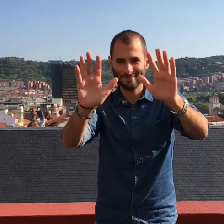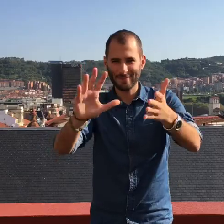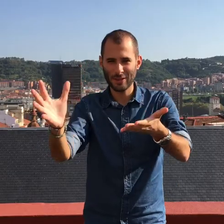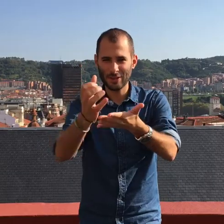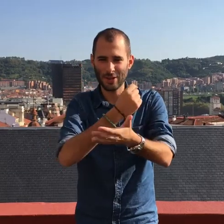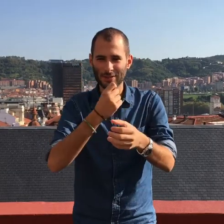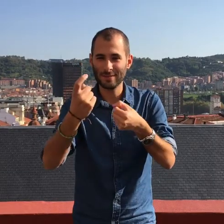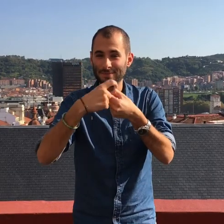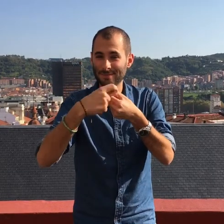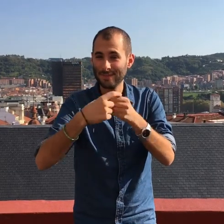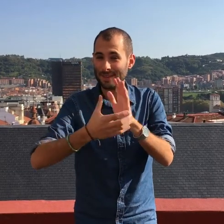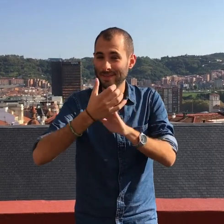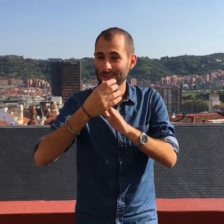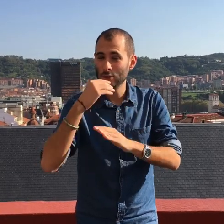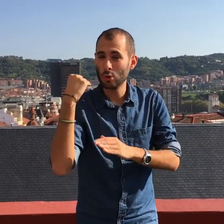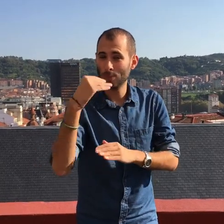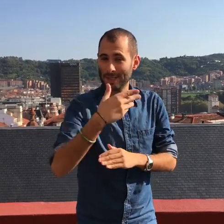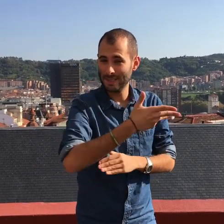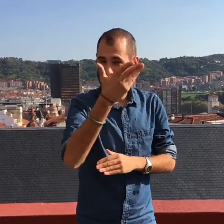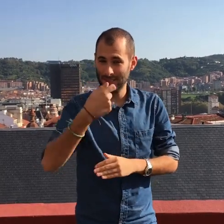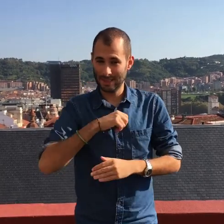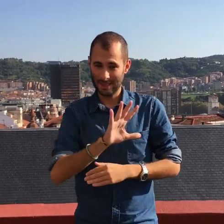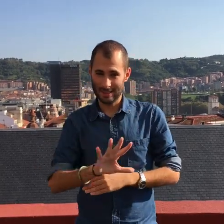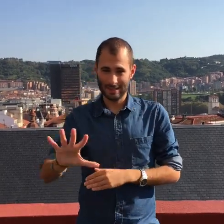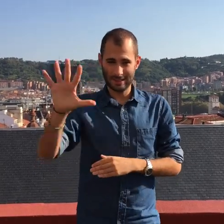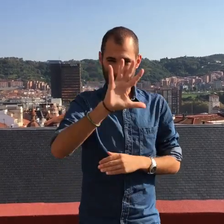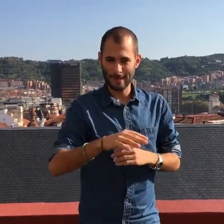¡Hola a todas las secciones juveniles afiliadas a nuestro movimiento asociativo juvenil de España!